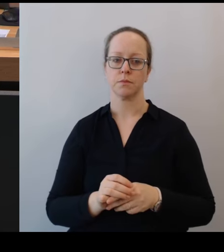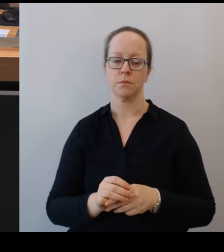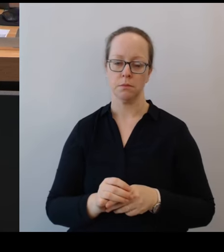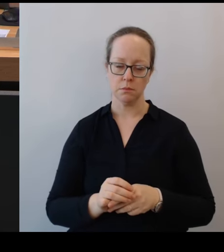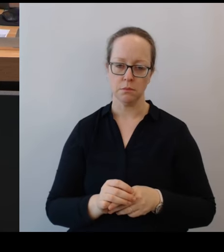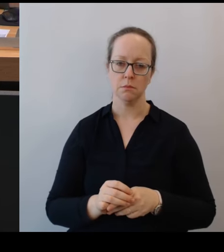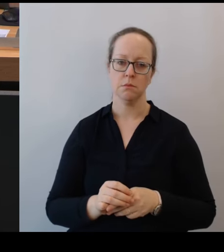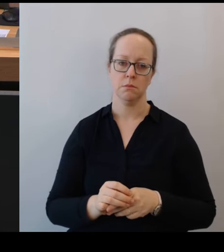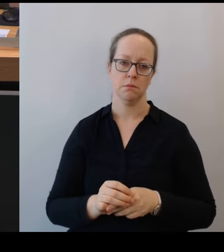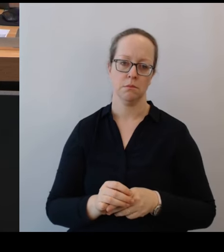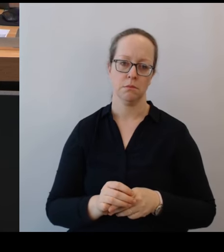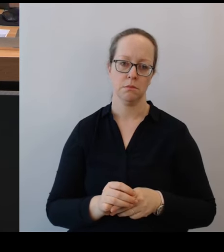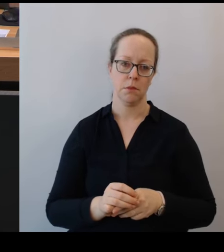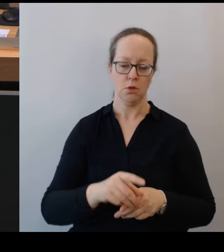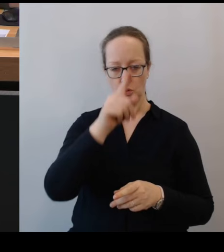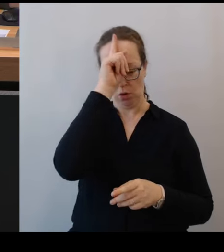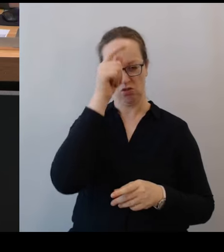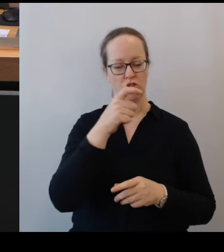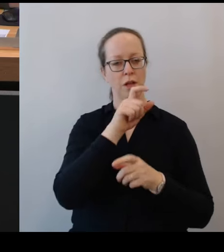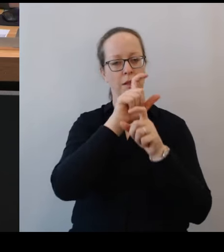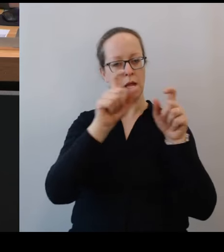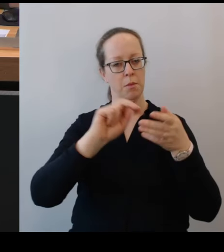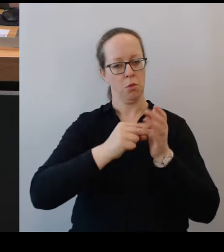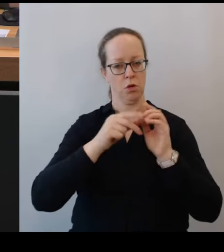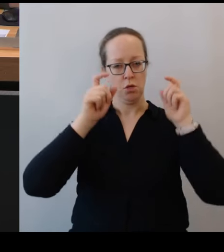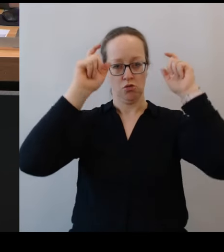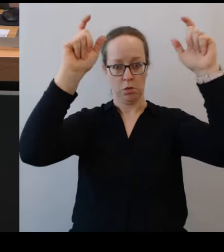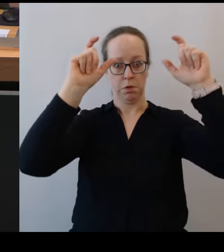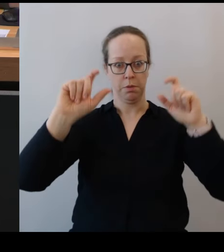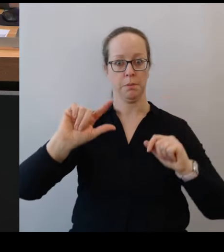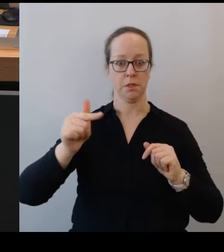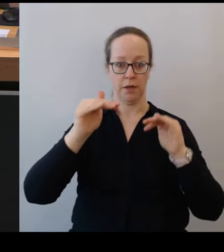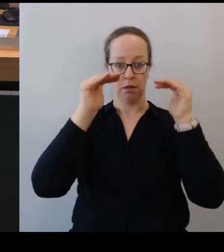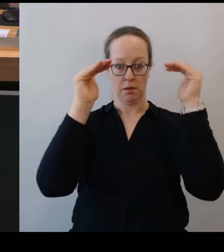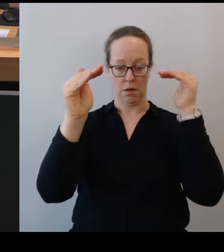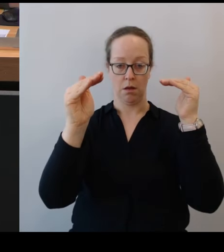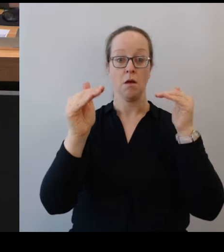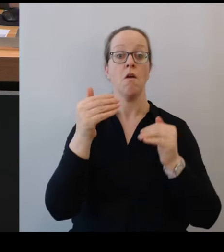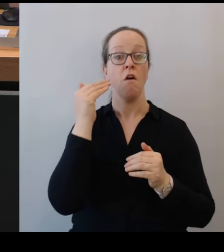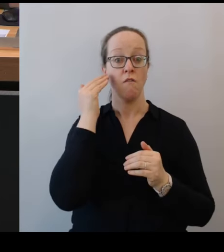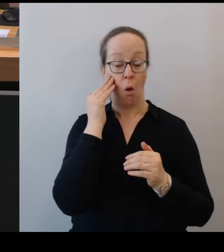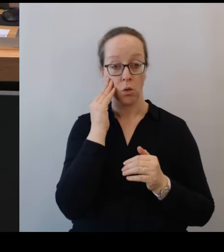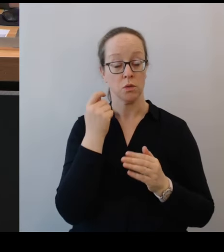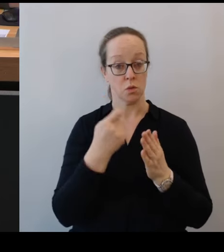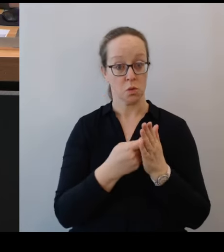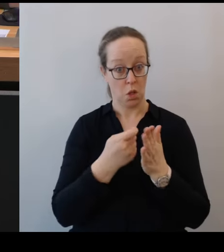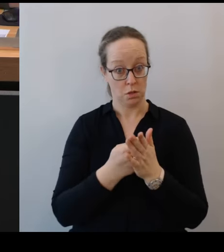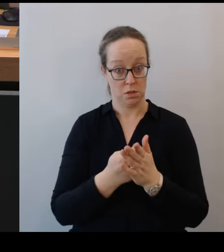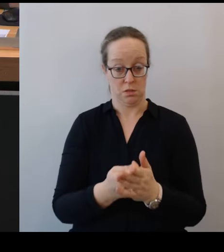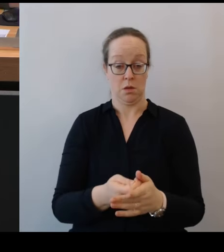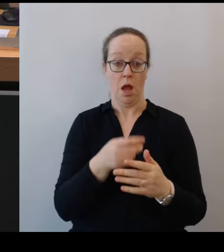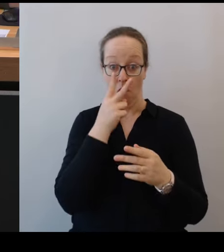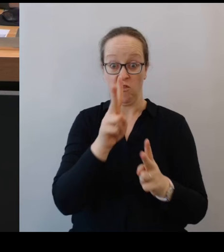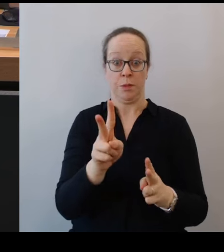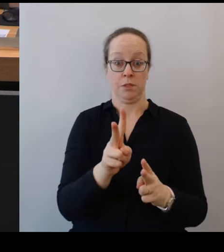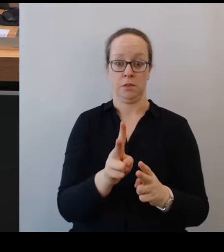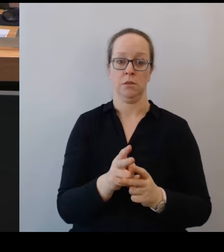Kein Wunder, Deutschland blickt einer historischen Wohnungsnot entgegen. Es fehlen 100.000 Sozialwohnungen. Wir erleben den größten Mietenanstieg